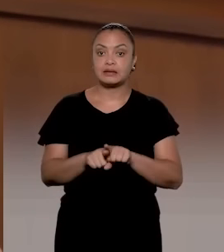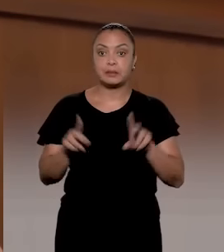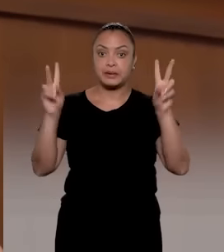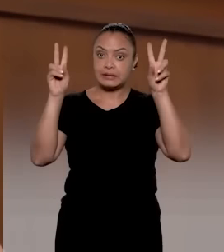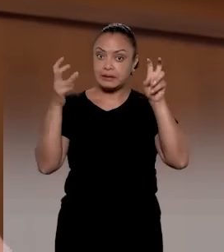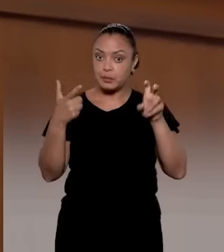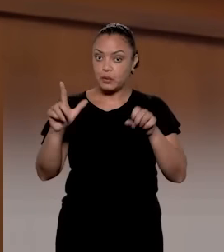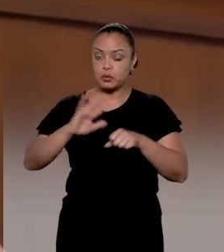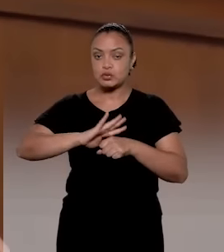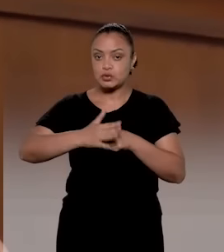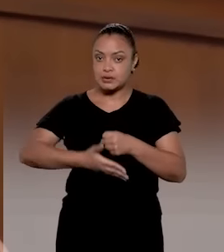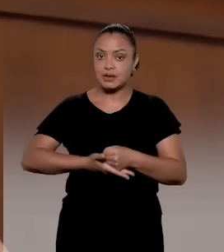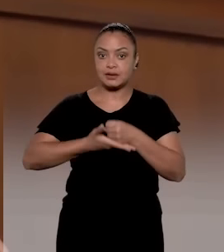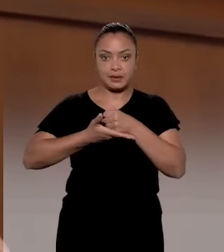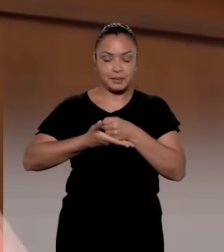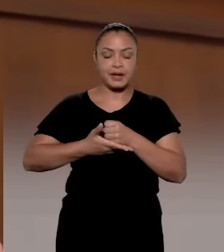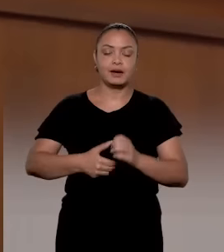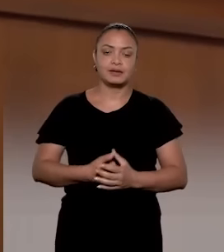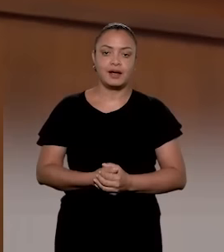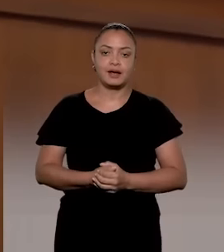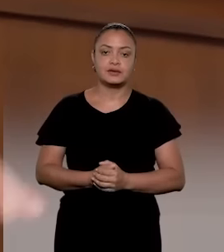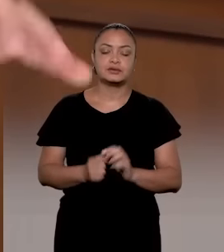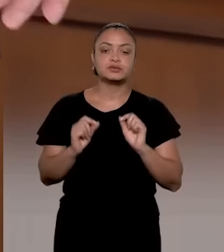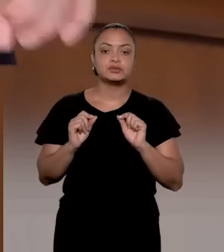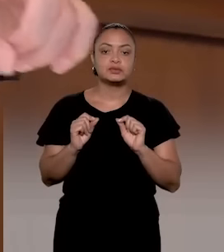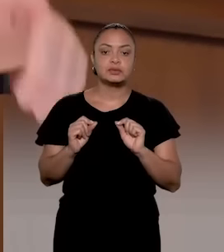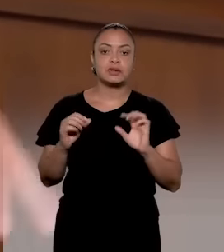Mas eu quero trazer um tema também de sustentabilidade, também da tua época